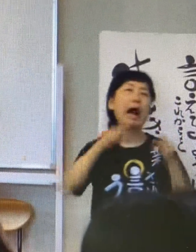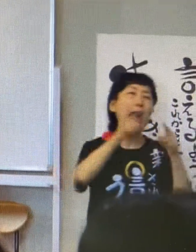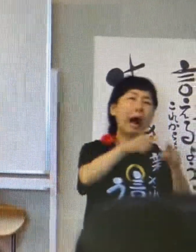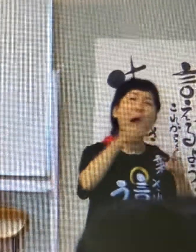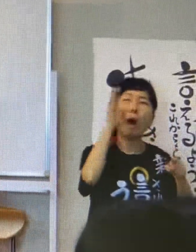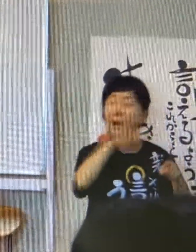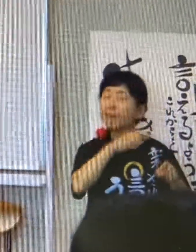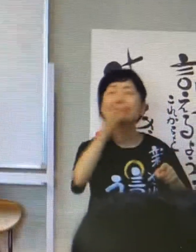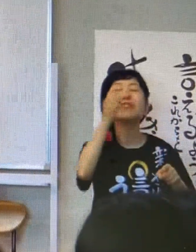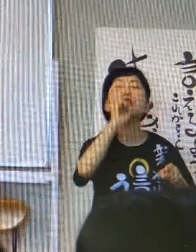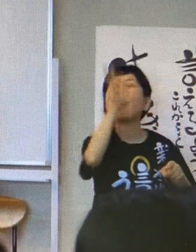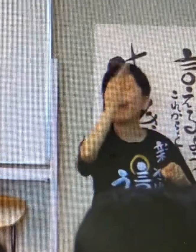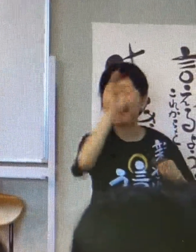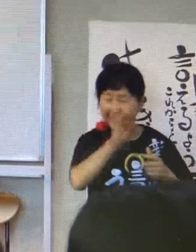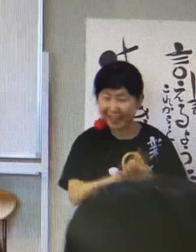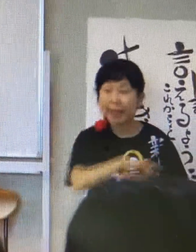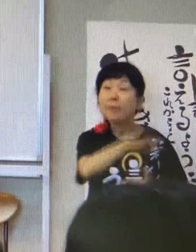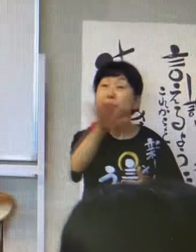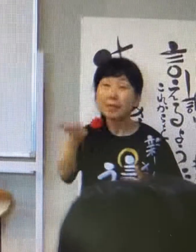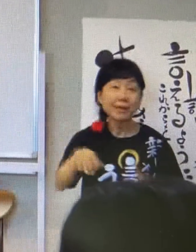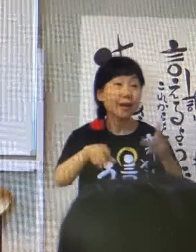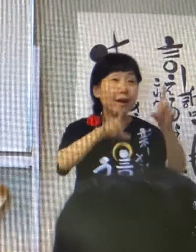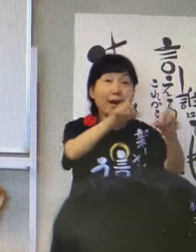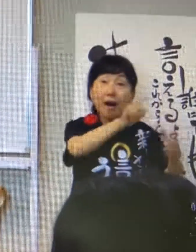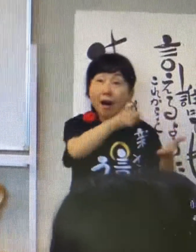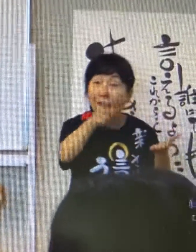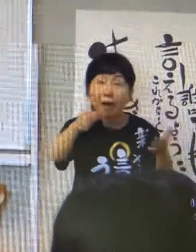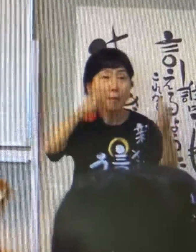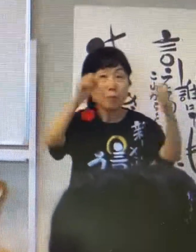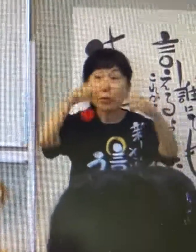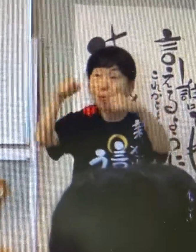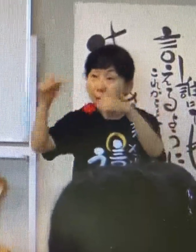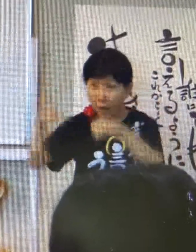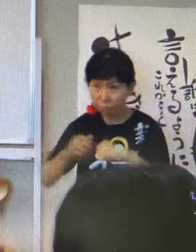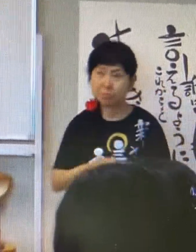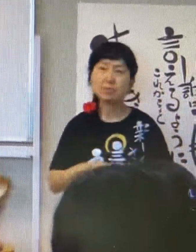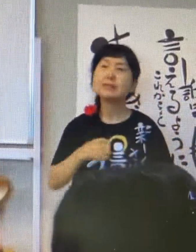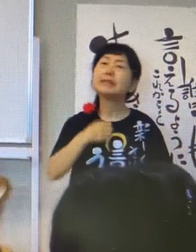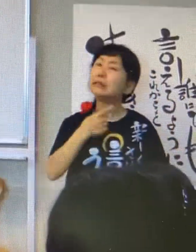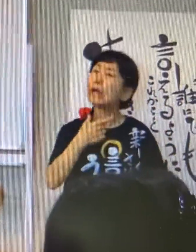否定することはなくて みんなで人それぞれ 認め合うんですね イヤなほめかたじゃなくて